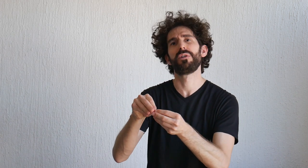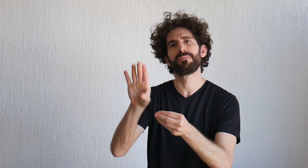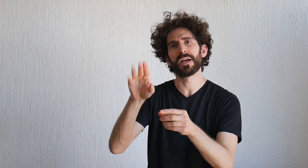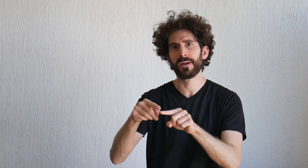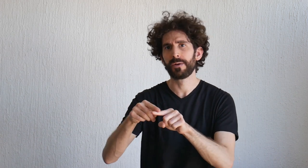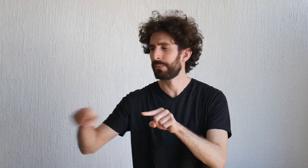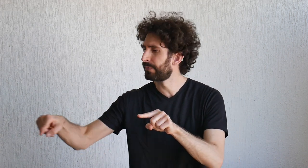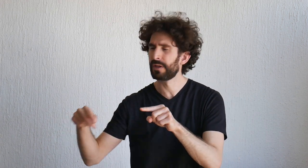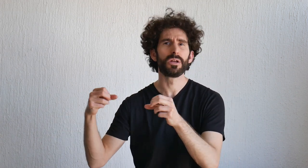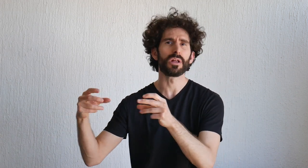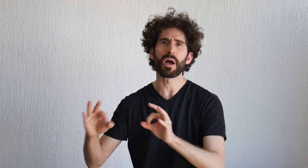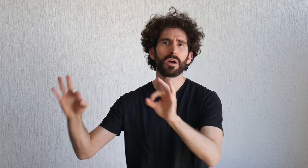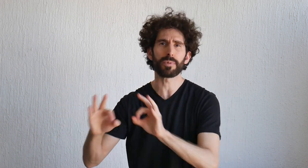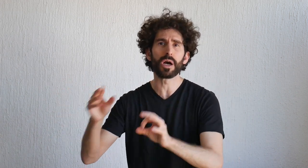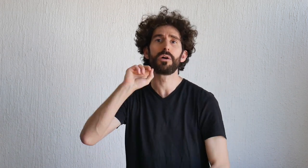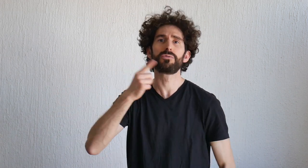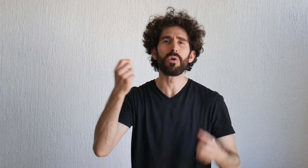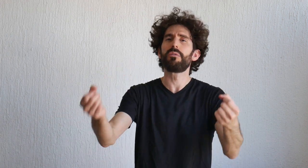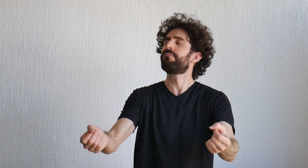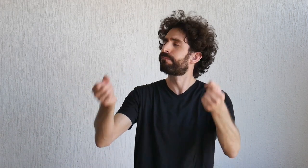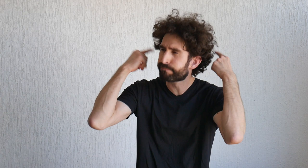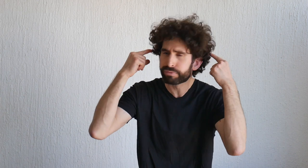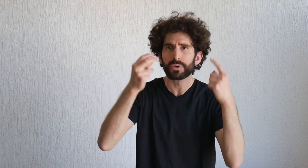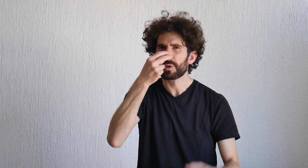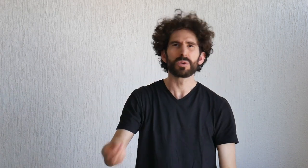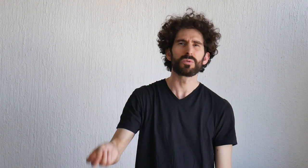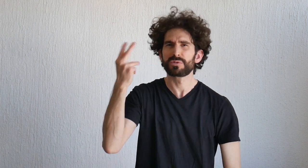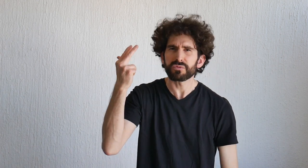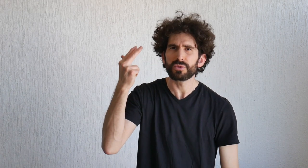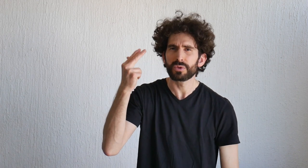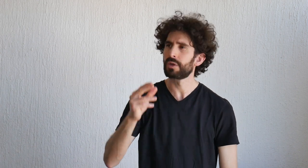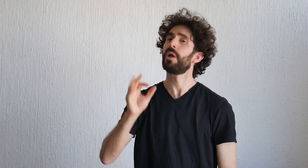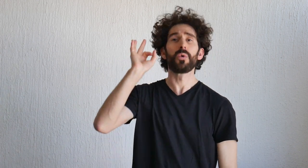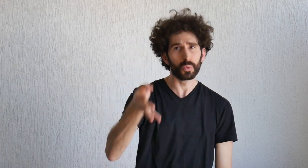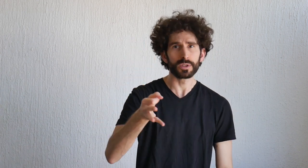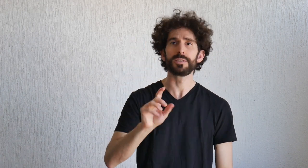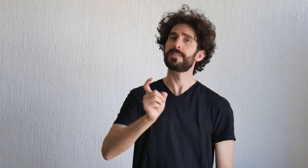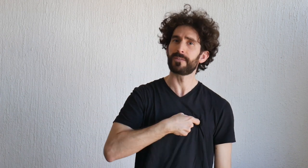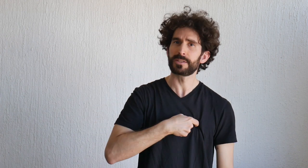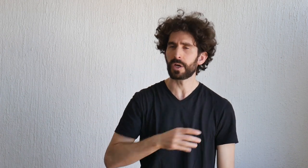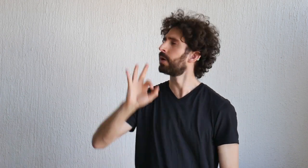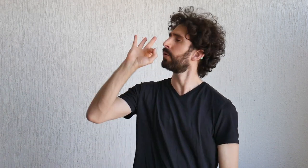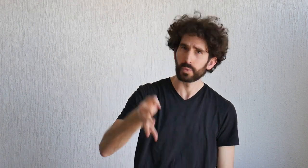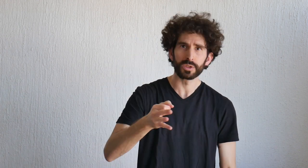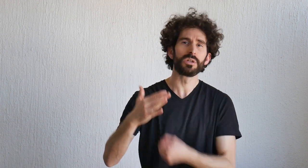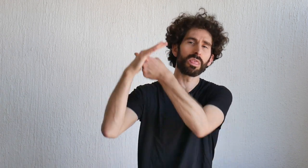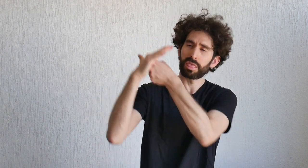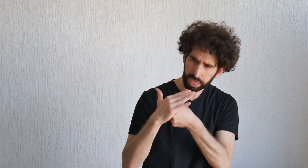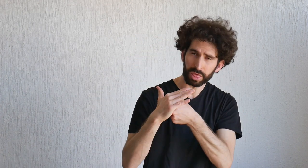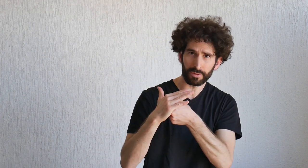Mais rien pour le reste de la vidéo. Et le sourd qui pige que dalle, on s'en fout quoi. Donc oui c'est vexant, oui c'est humiliant.